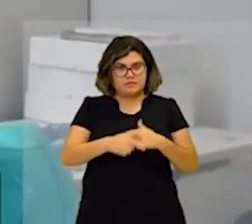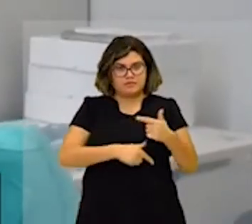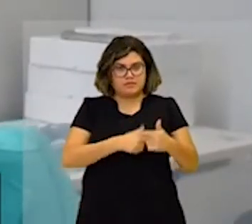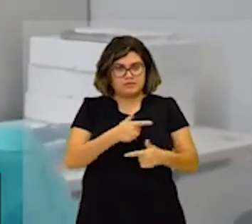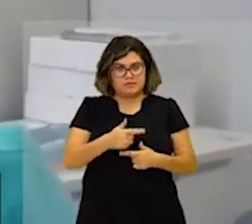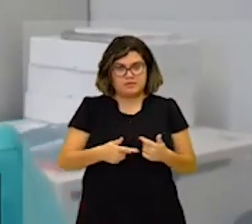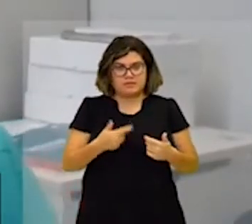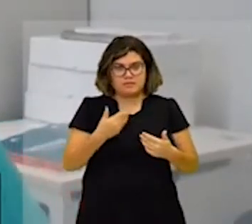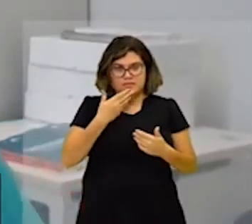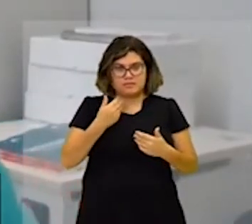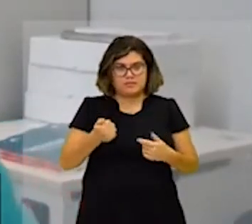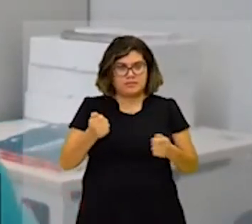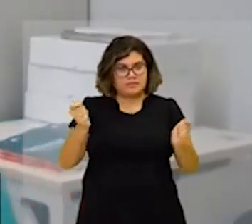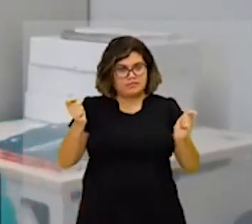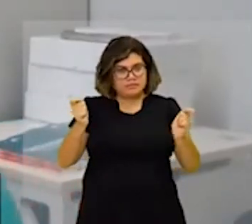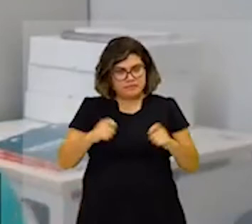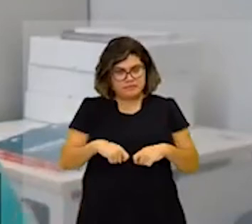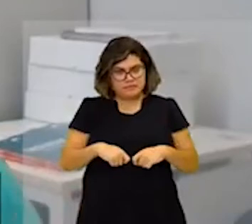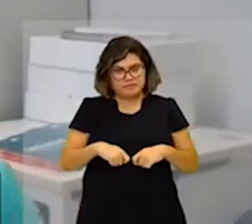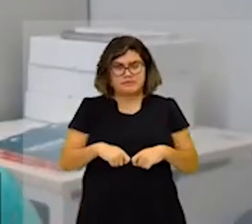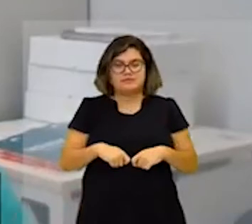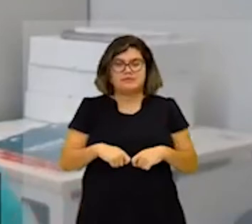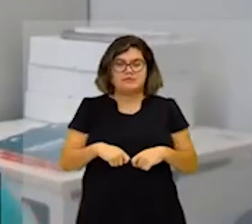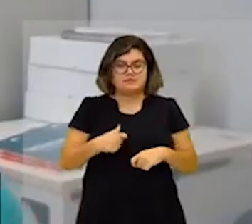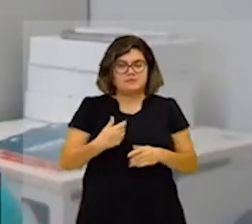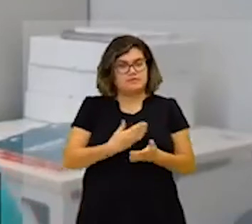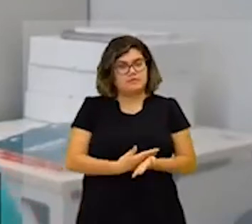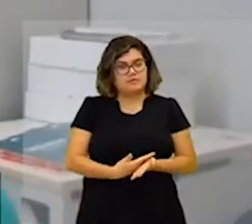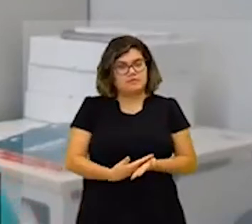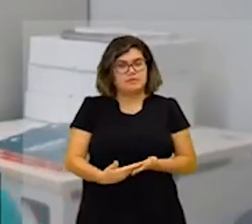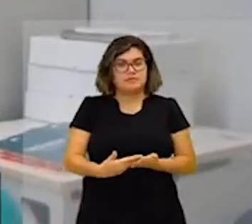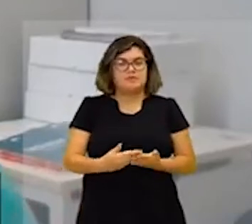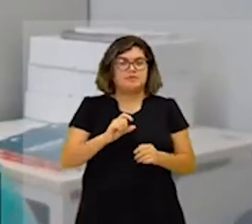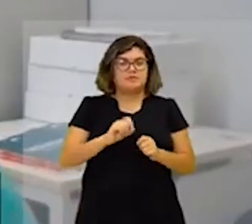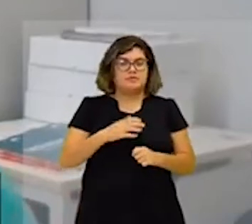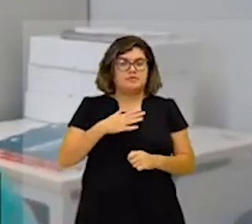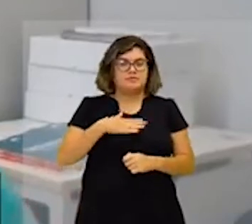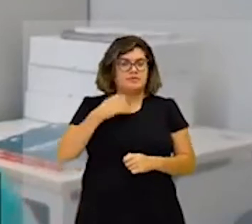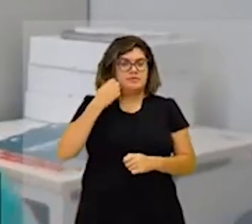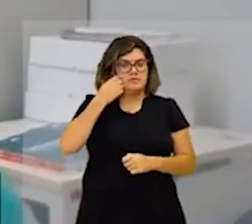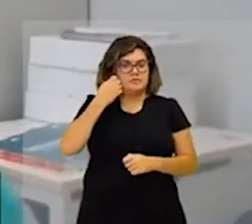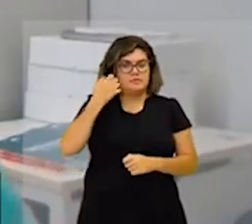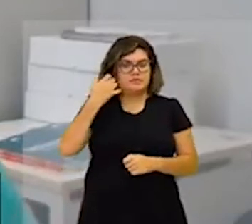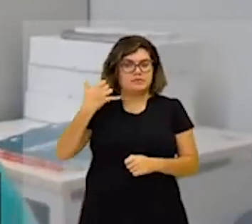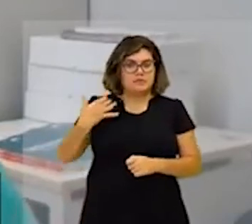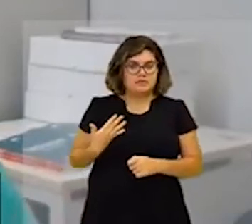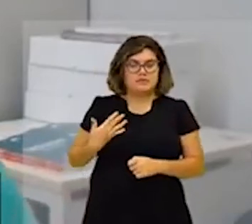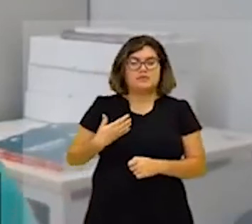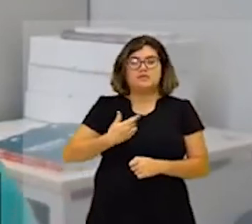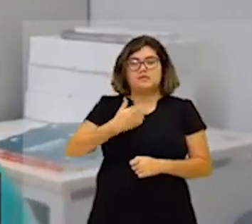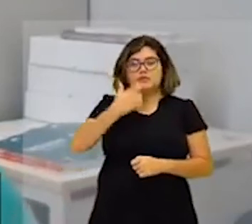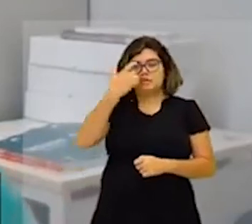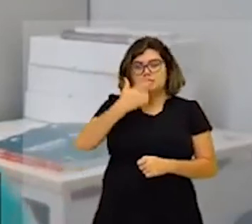forma possível eu vou começar a fazer na minha apresentação na descrição Eu sou uma